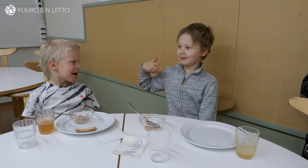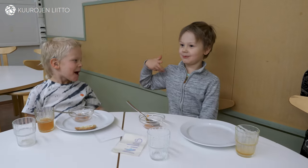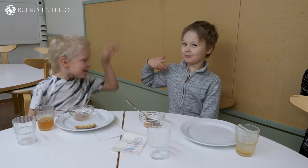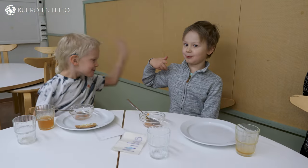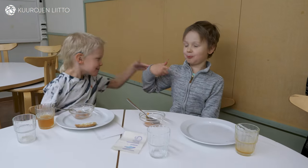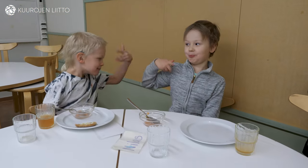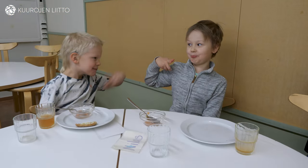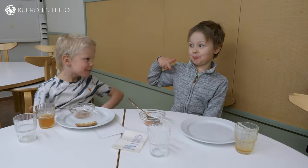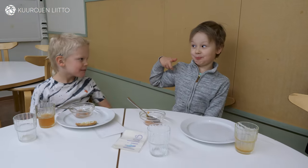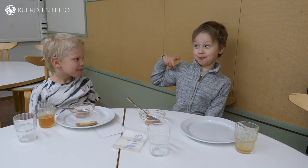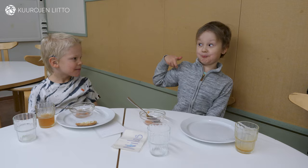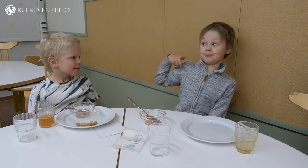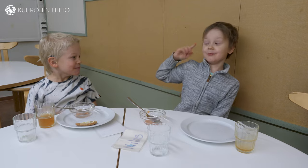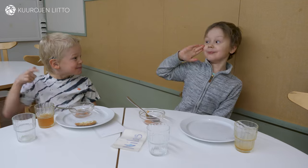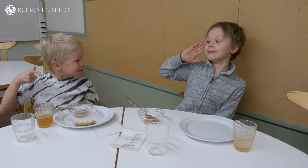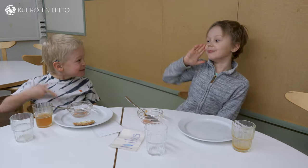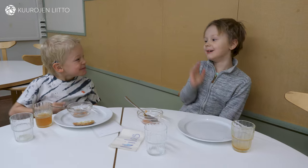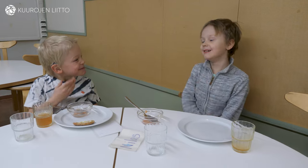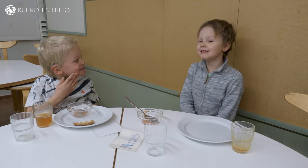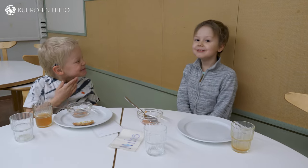Katsopa tuonne.